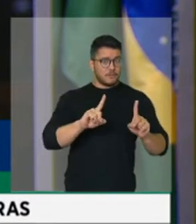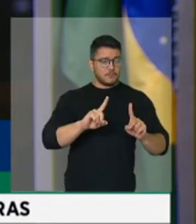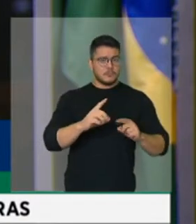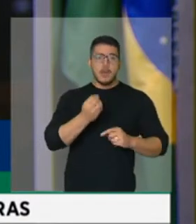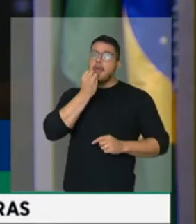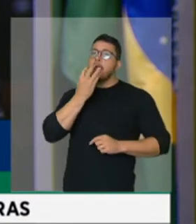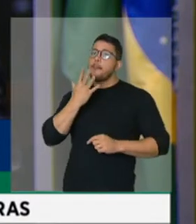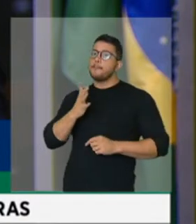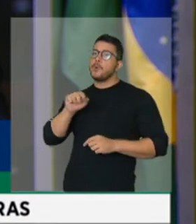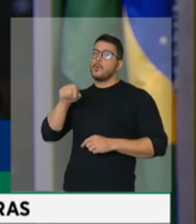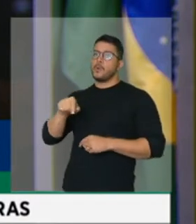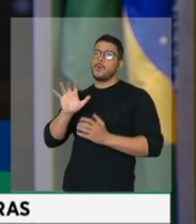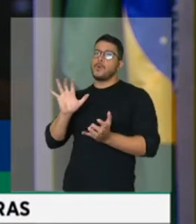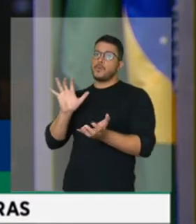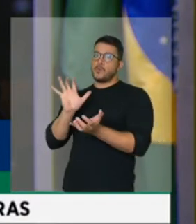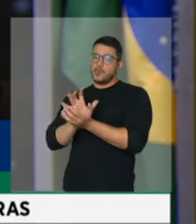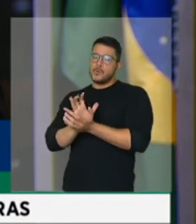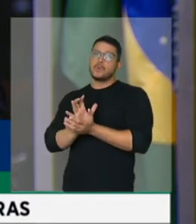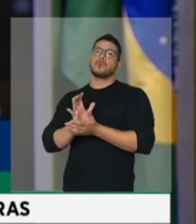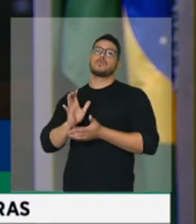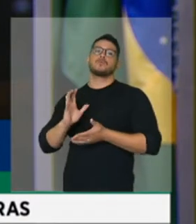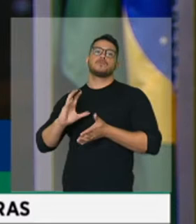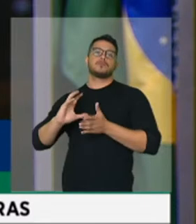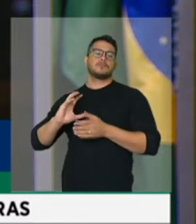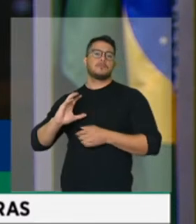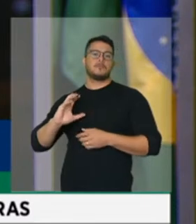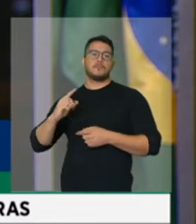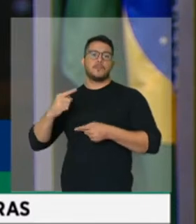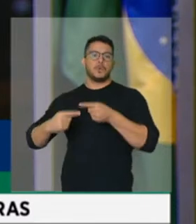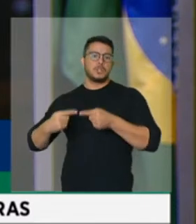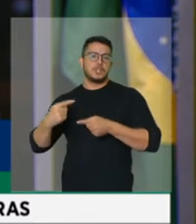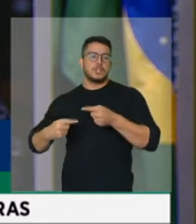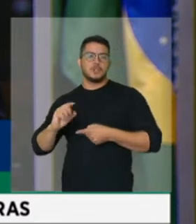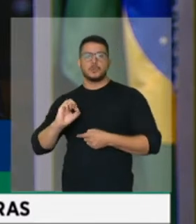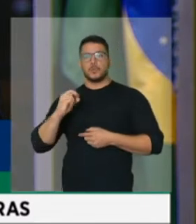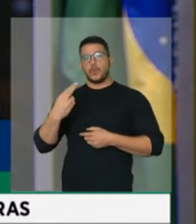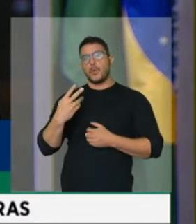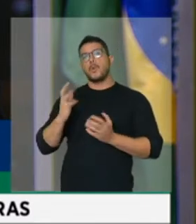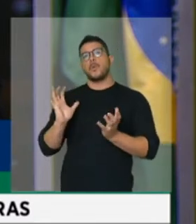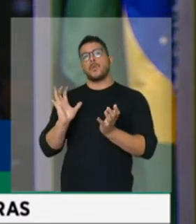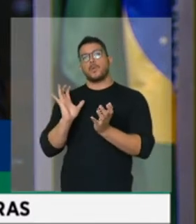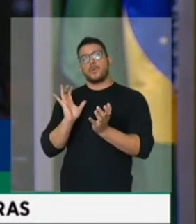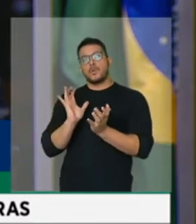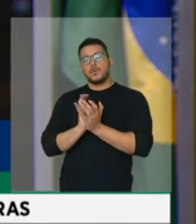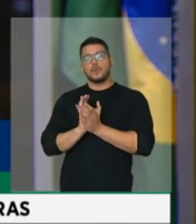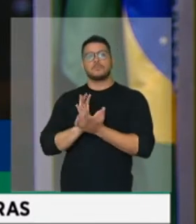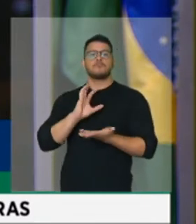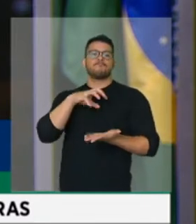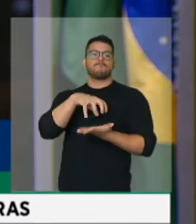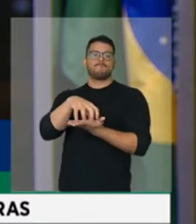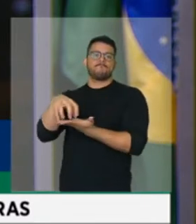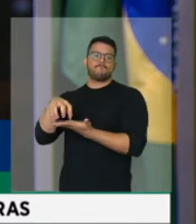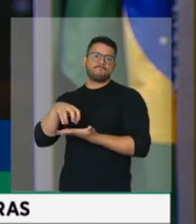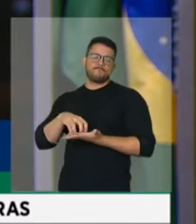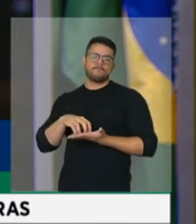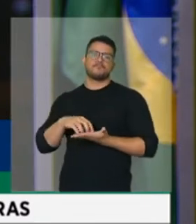SERVIÇOS PRESTADOS. HOJE O QUE NÓS VEMOS, NAS EMPRESAS PÚBLICAS, É QUE ELAS SÃO ESTRATÉGICAS NÃO PARA O CONSUMIDOR, SÃO ESTRATÉGICAS